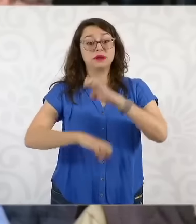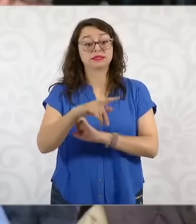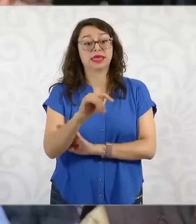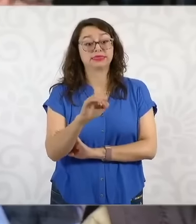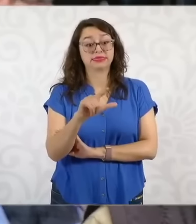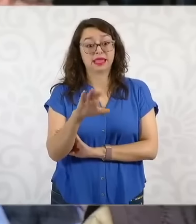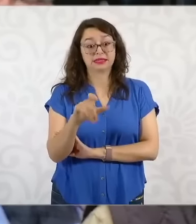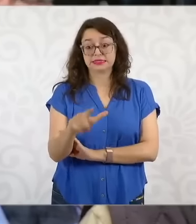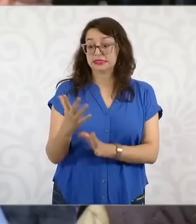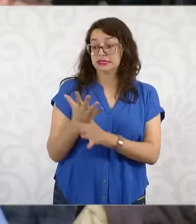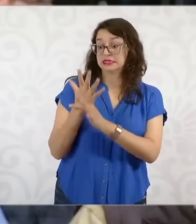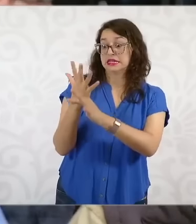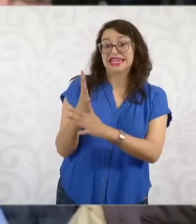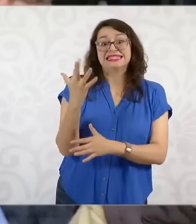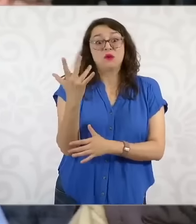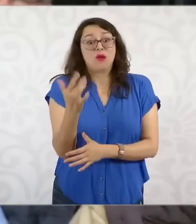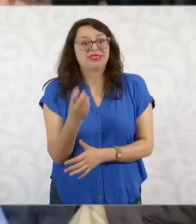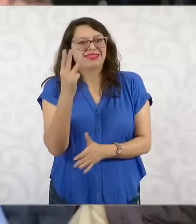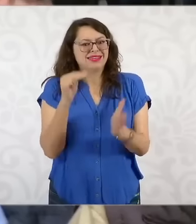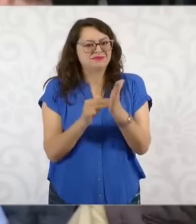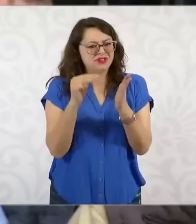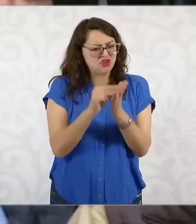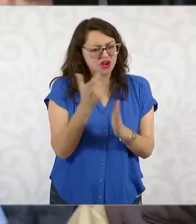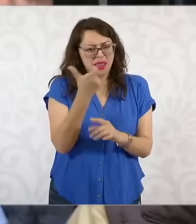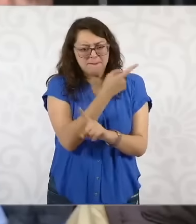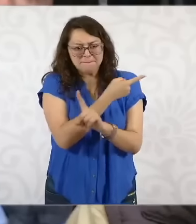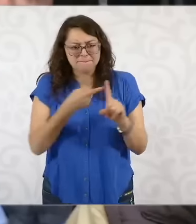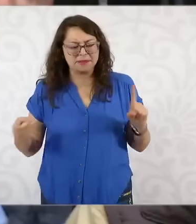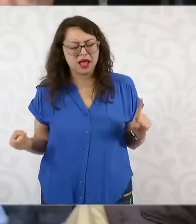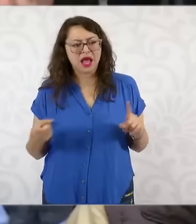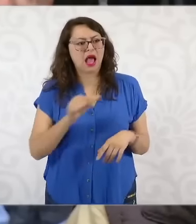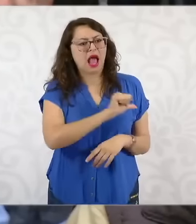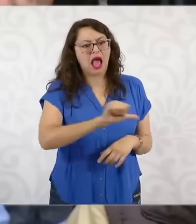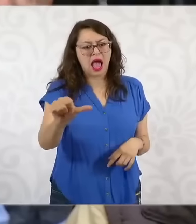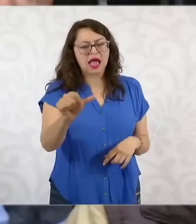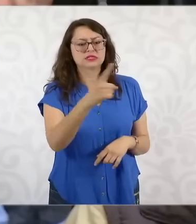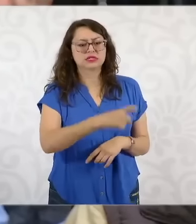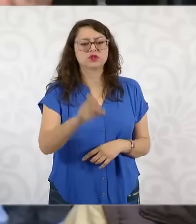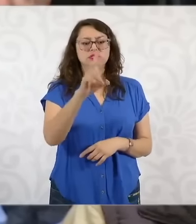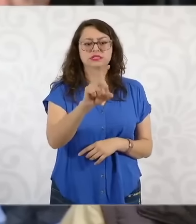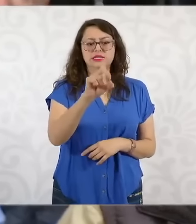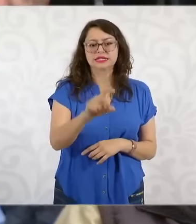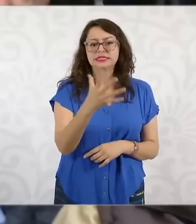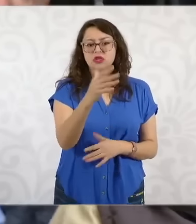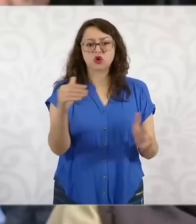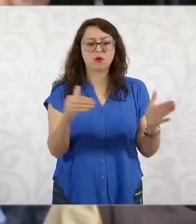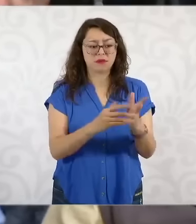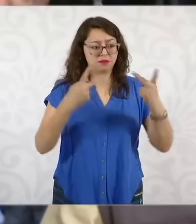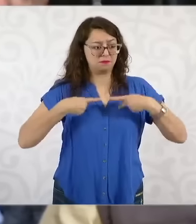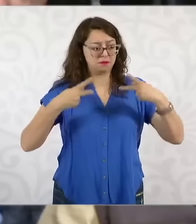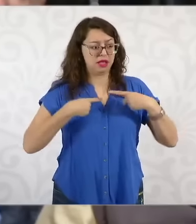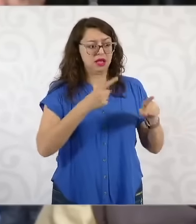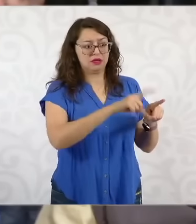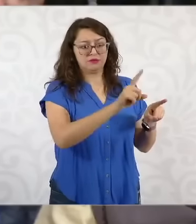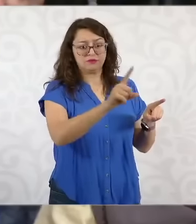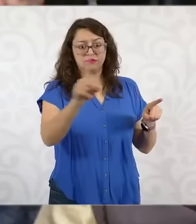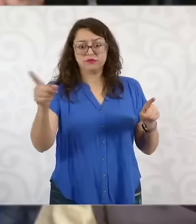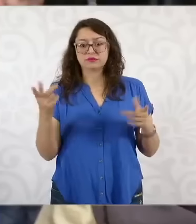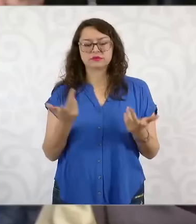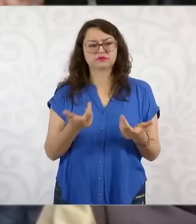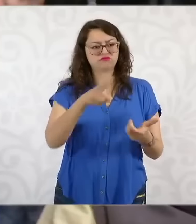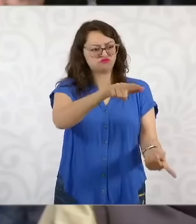forma ilegal 53,illones y medio de pesos a 136 13,000 clientes de planes de telefonía móvil.